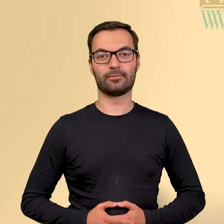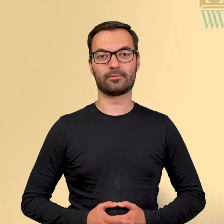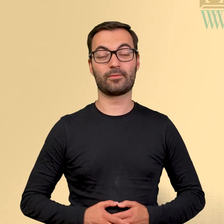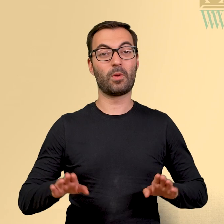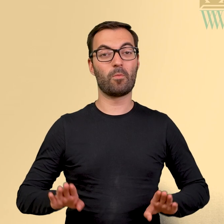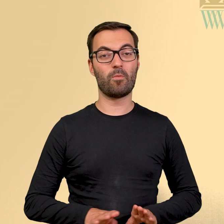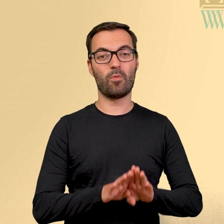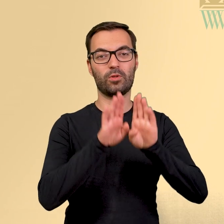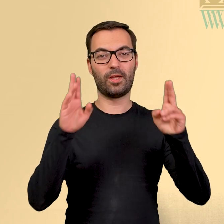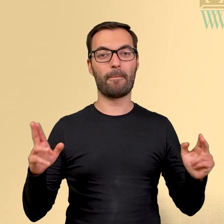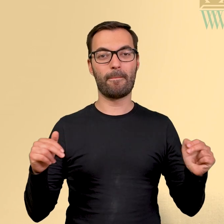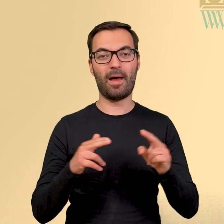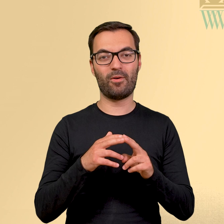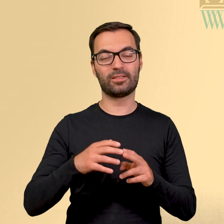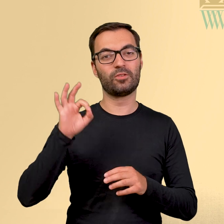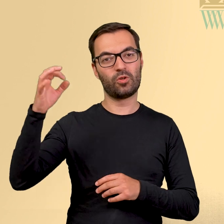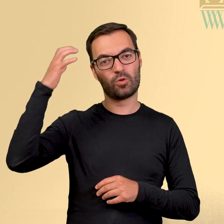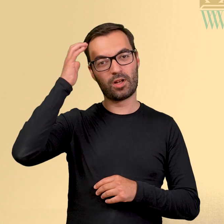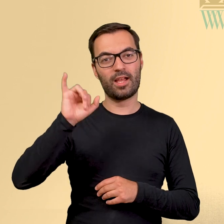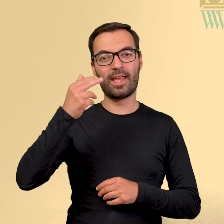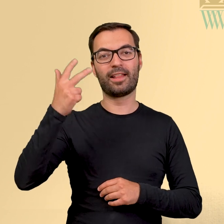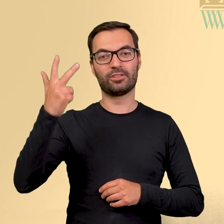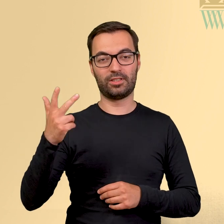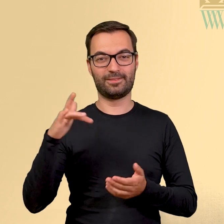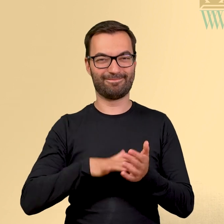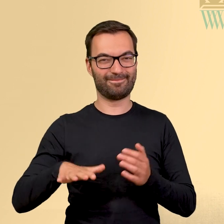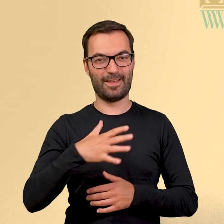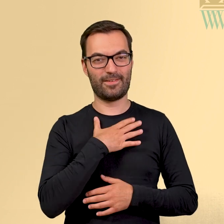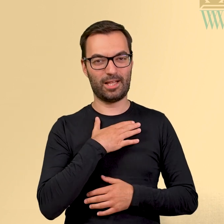Muzeum Pałacu Króla Jana III w Wilanowie